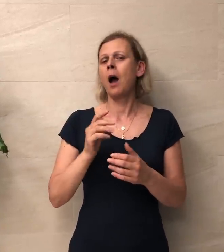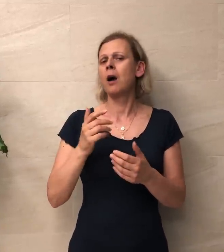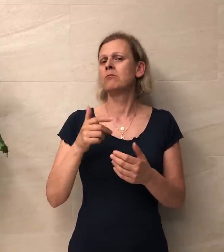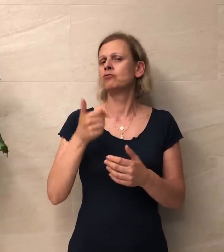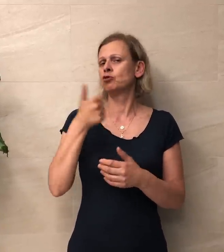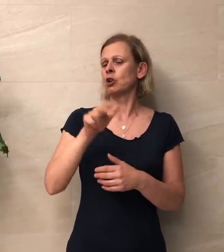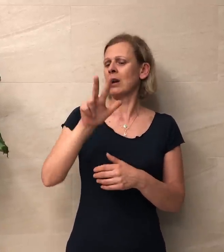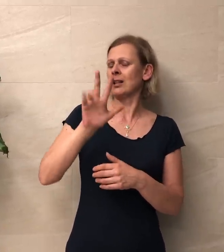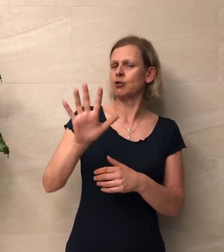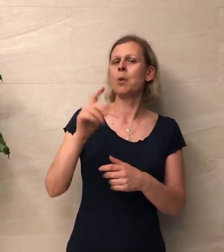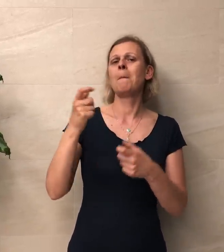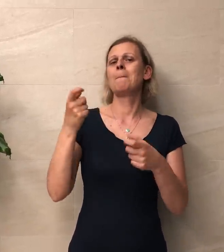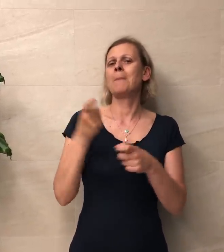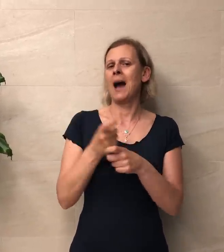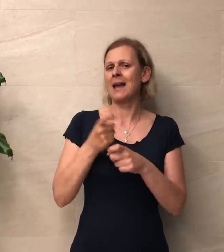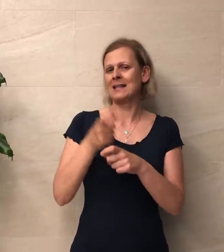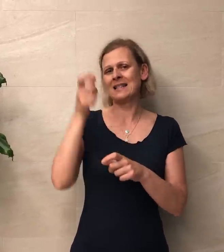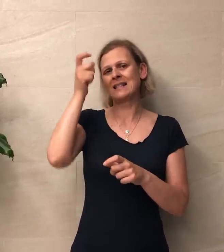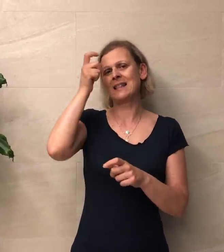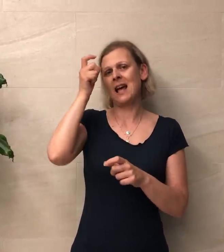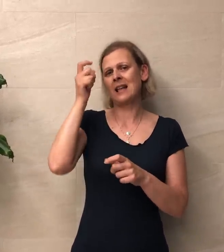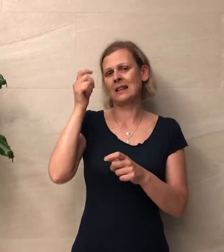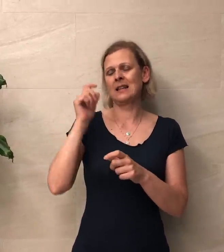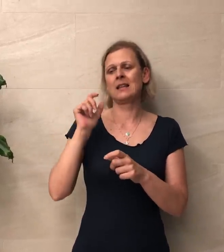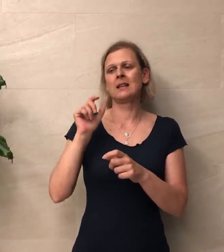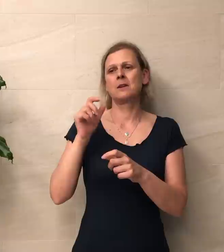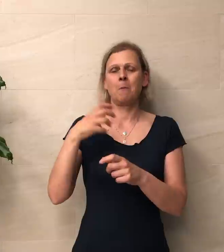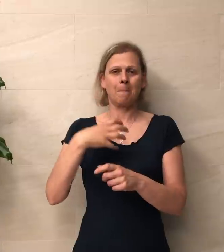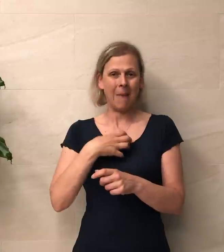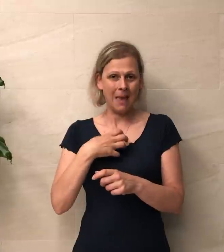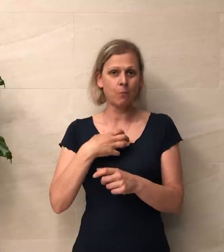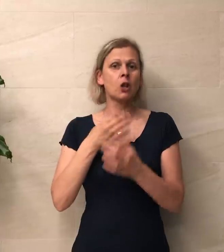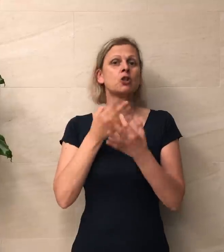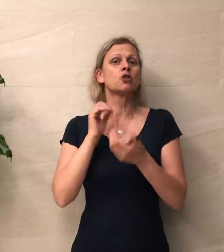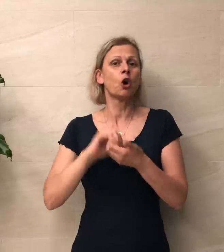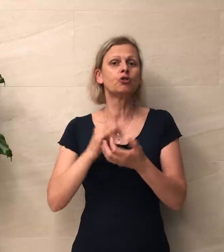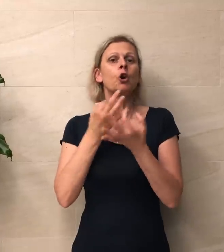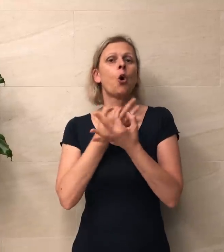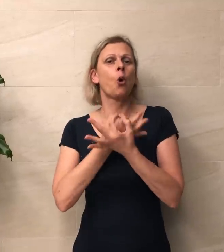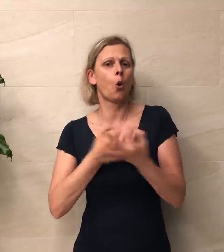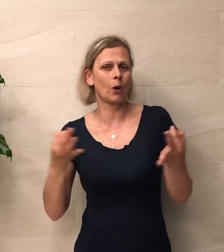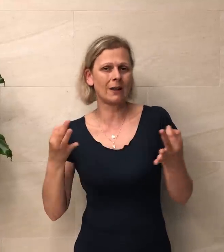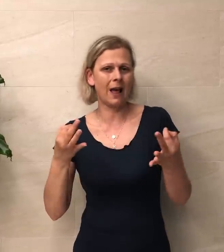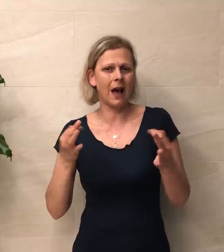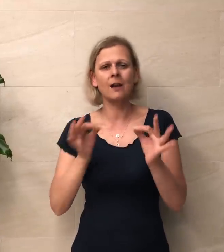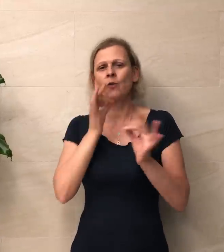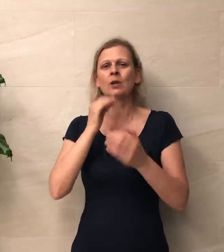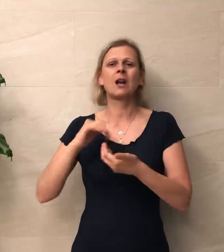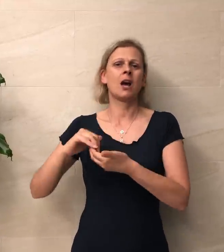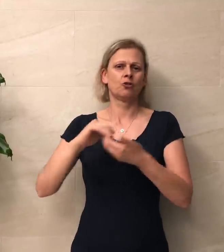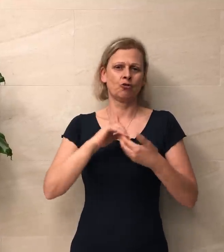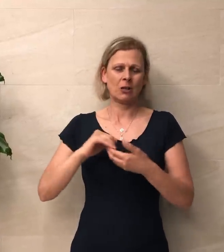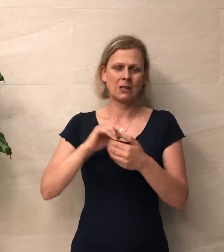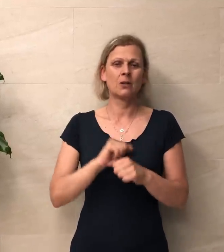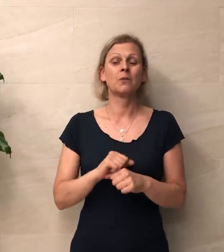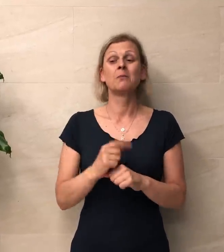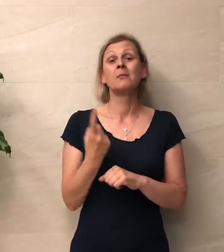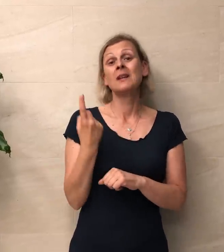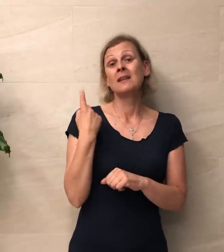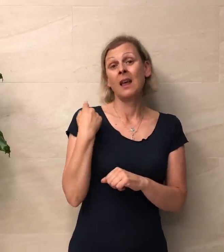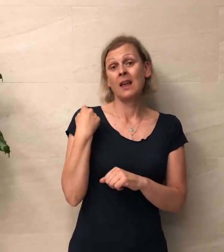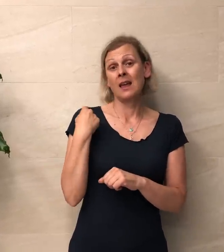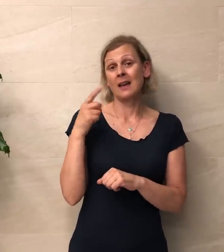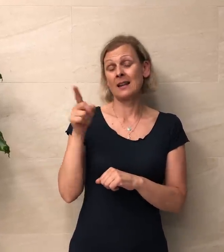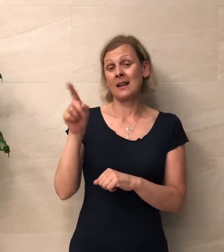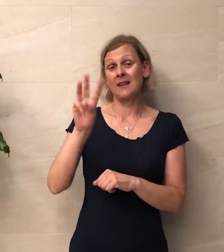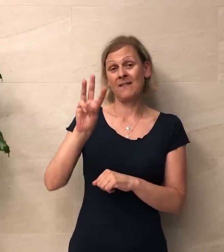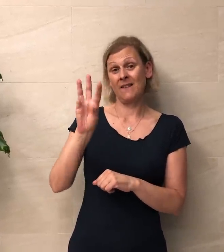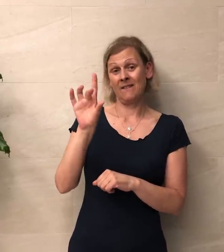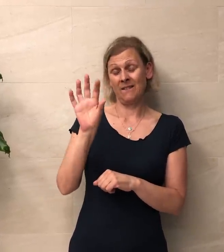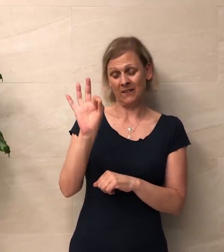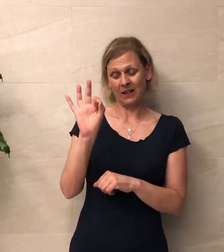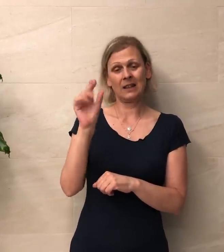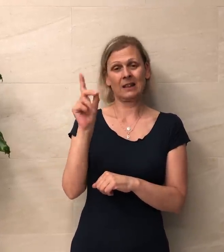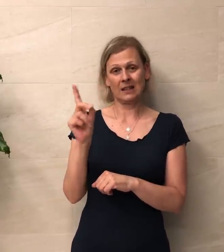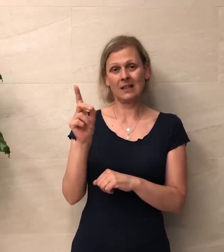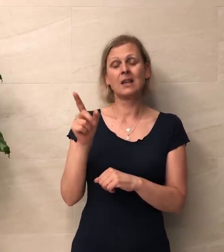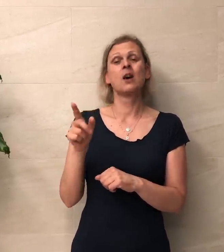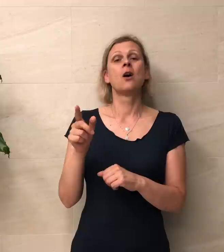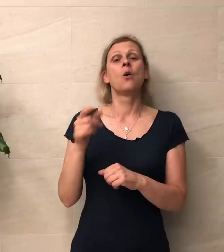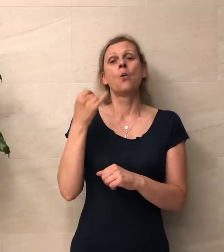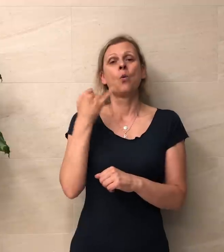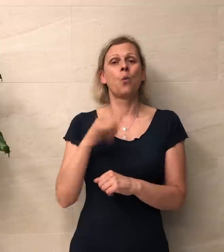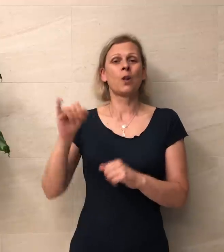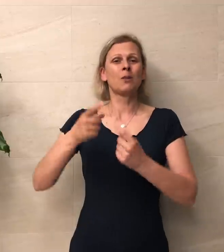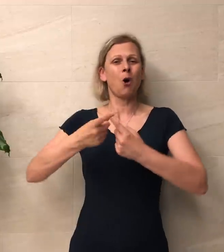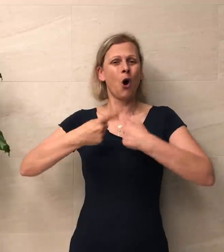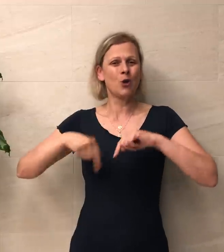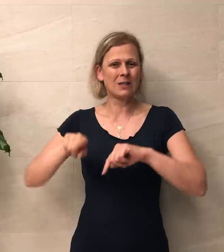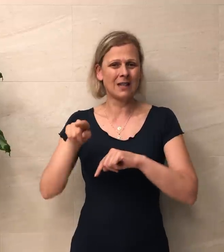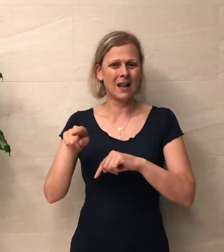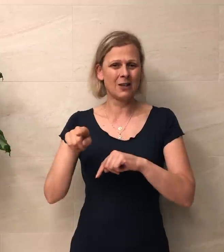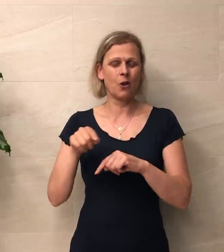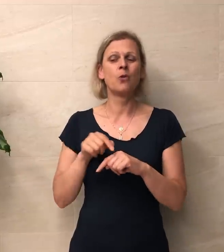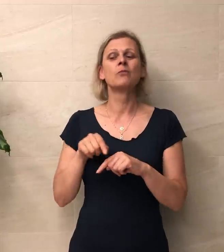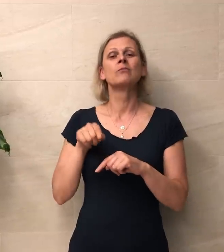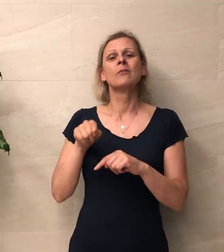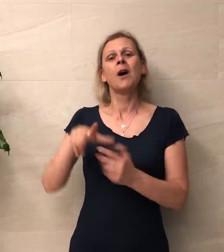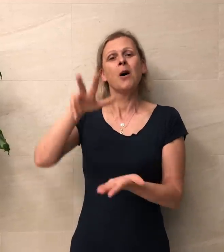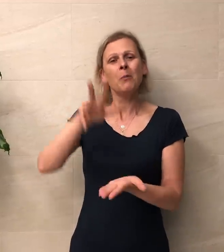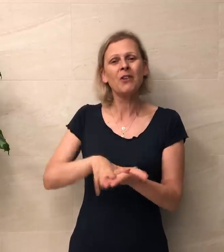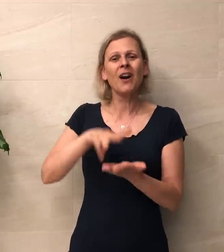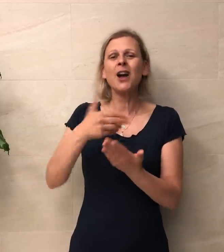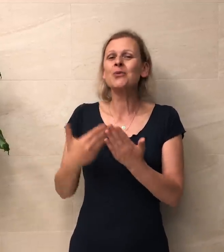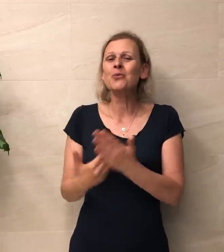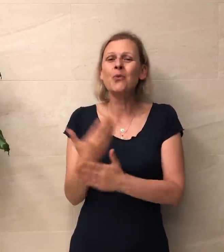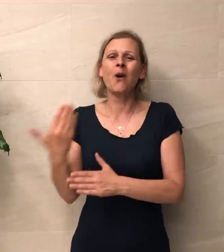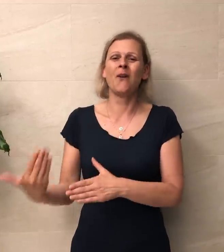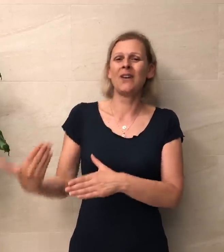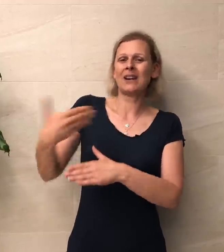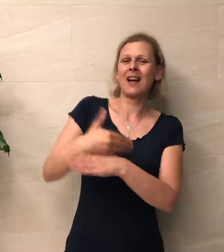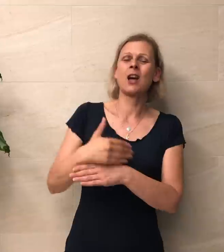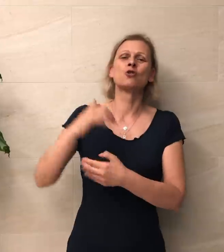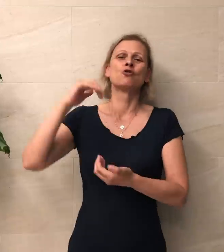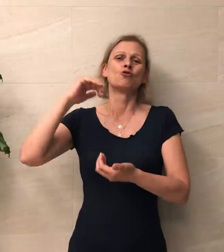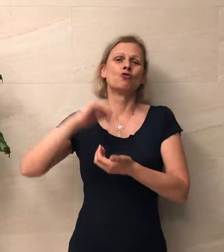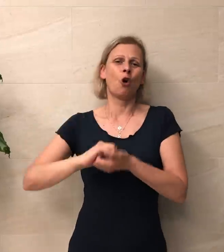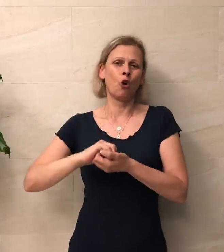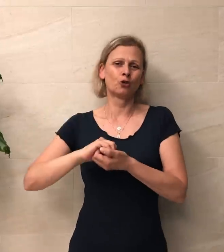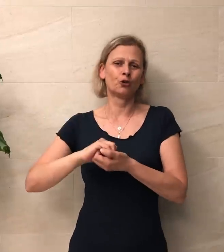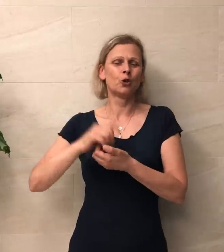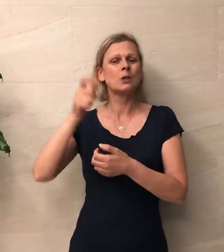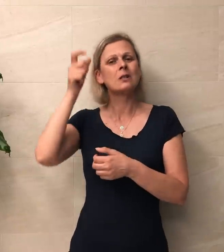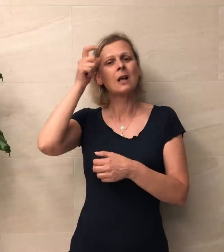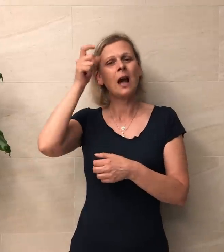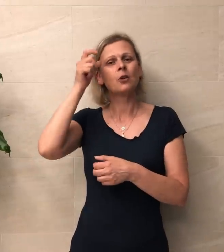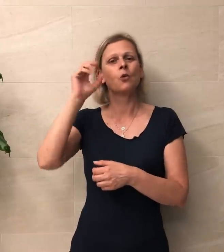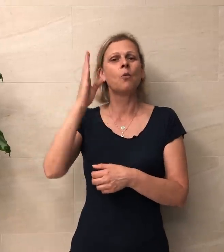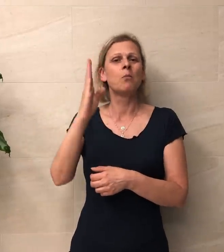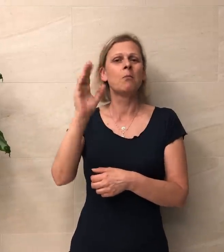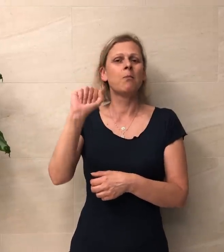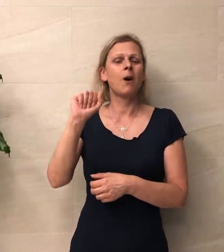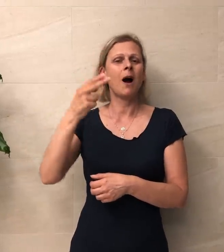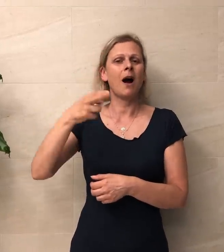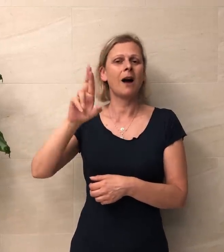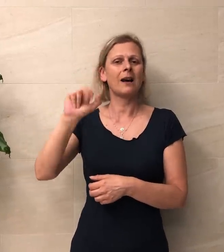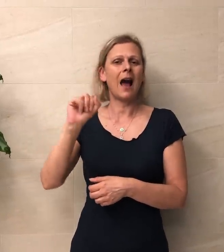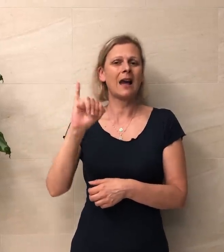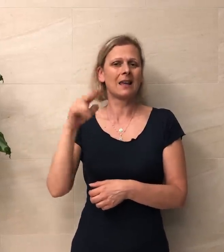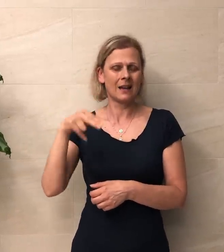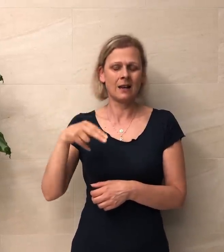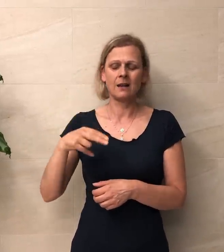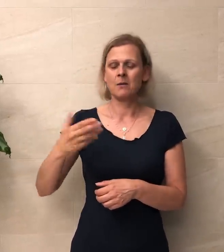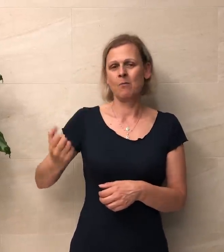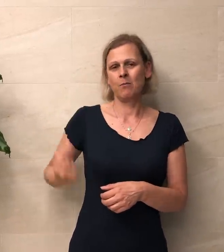ordinari della WFD sono 135. Ieri, la WFD nella sua ultima seduta consiliare, ha approvato l’ingresso di un nuovo Socio, lo Stato del Bahrein; pertanto adesso i